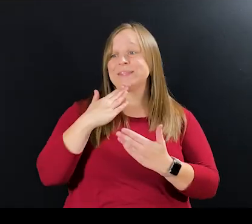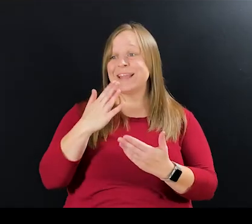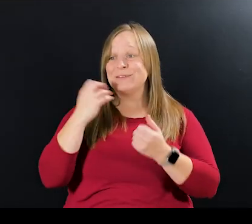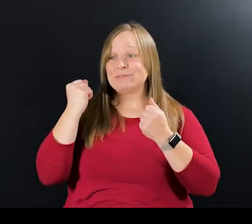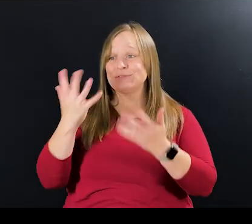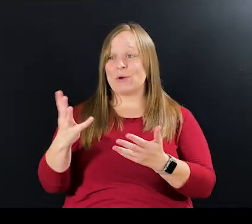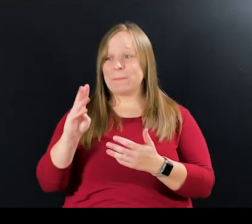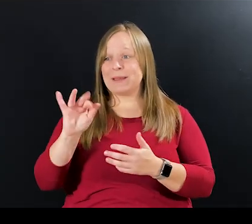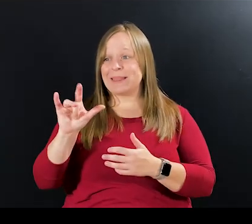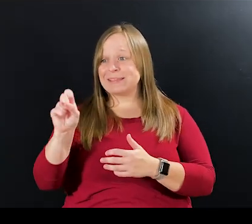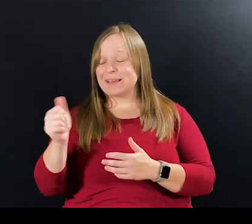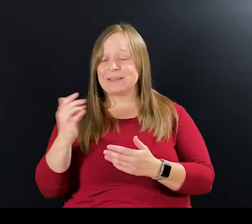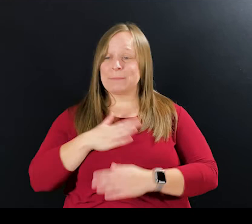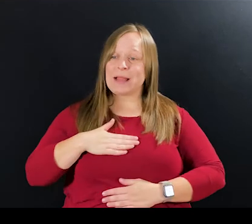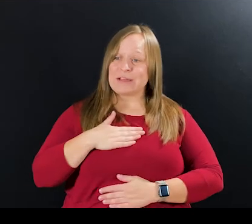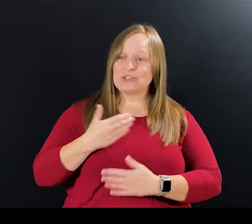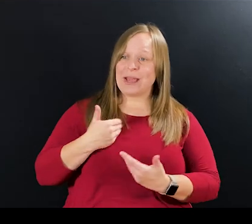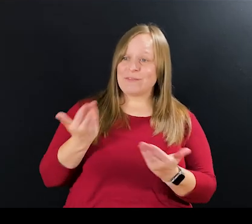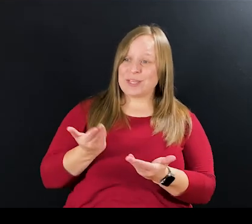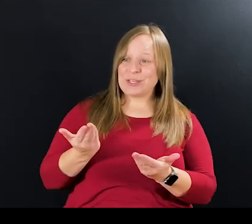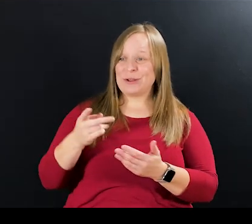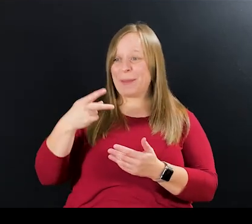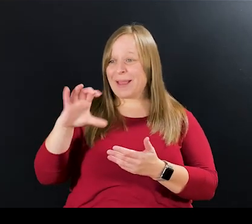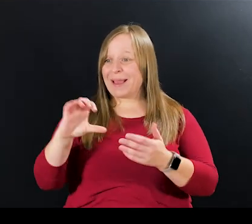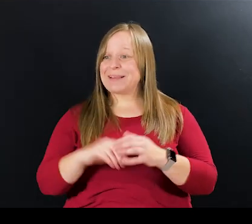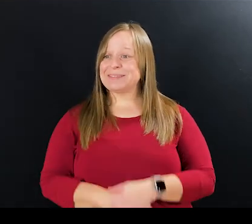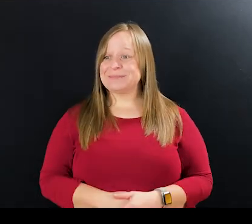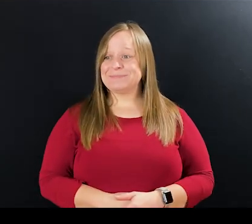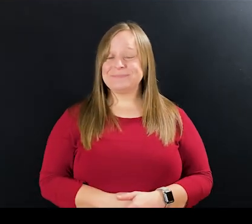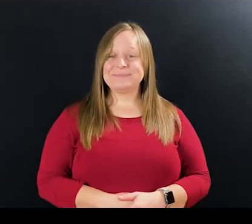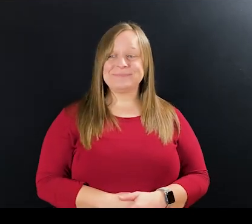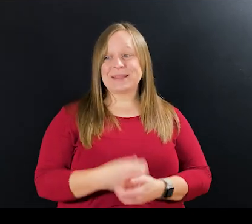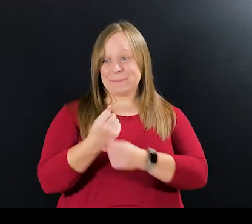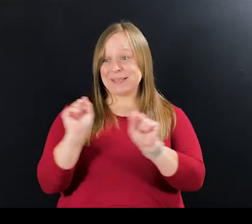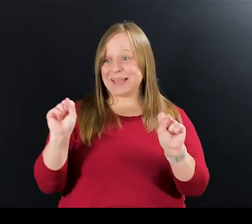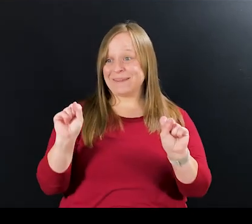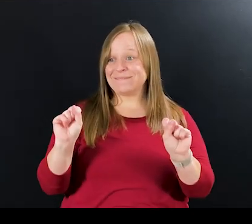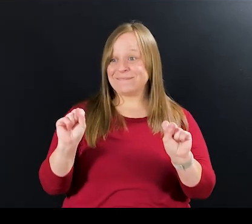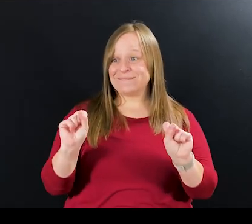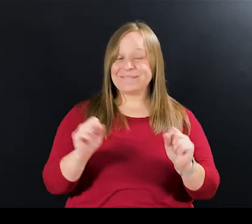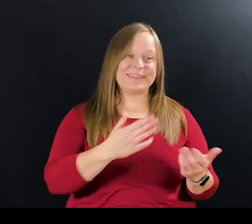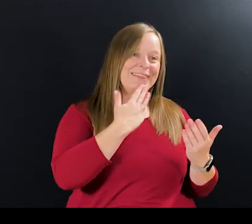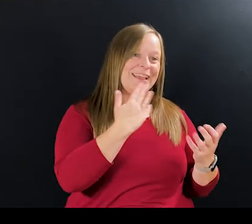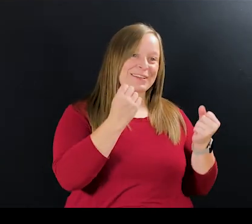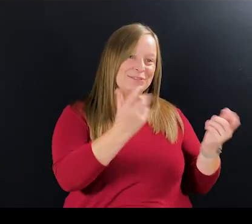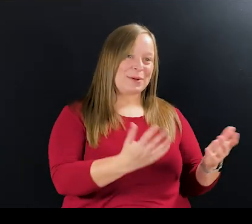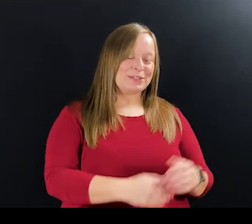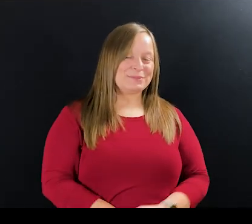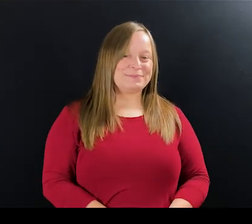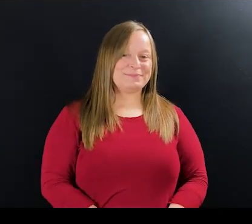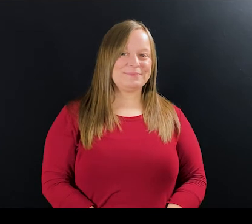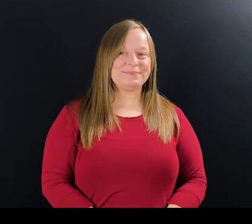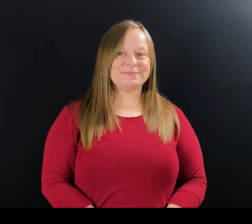Muchas gracias, Melissa, ha sido un placer tenerte en nuestro podcast. Que estés muy bien. Muchas gracias.